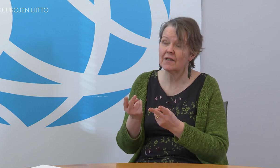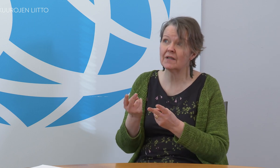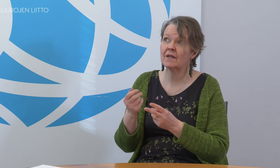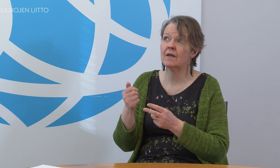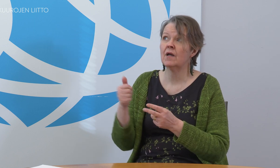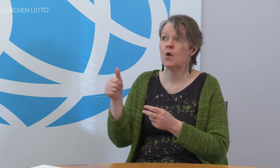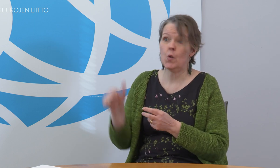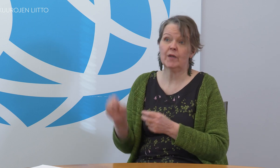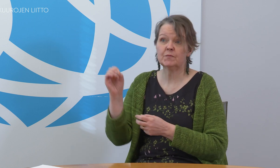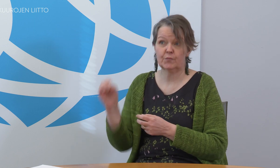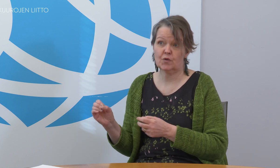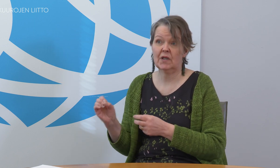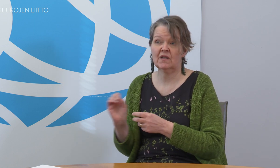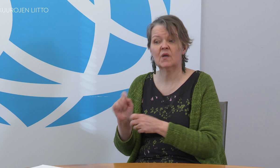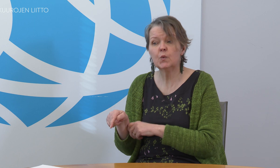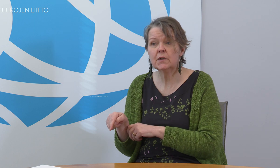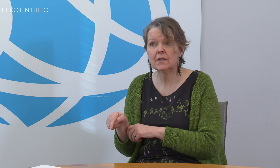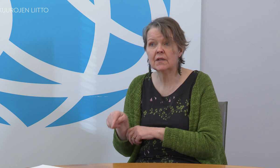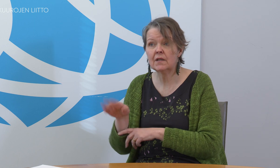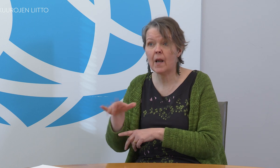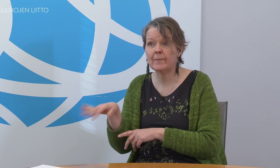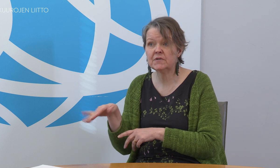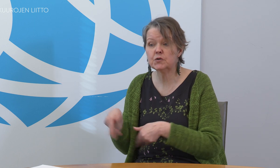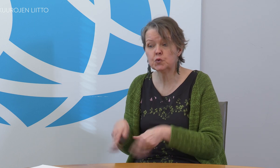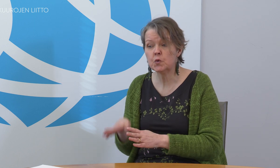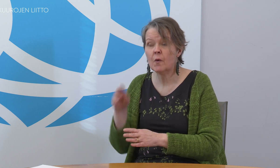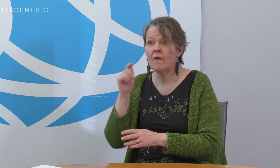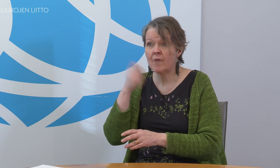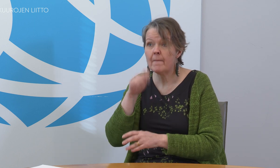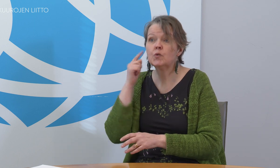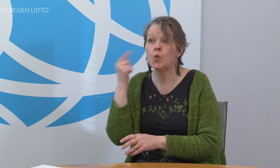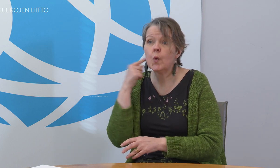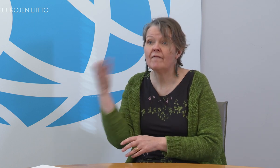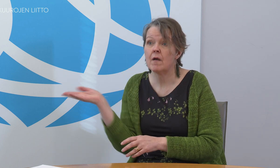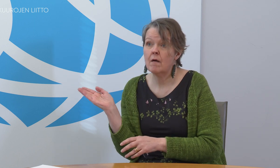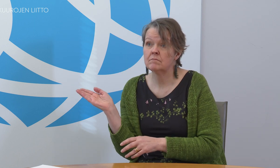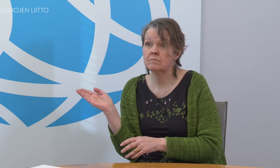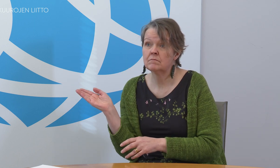Sillä kuuroista lapsista 90% syntyy kuuleville vanhemmille.